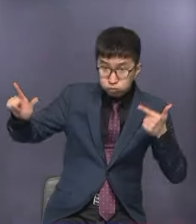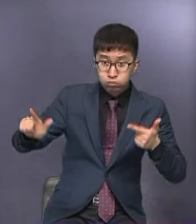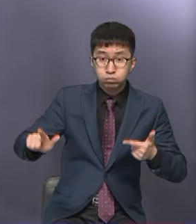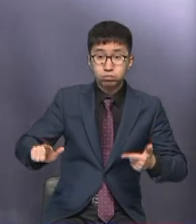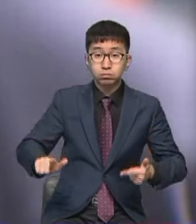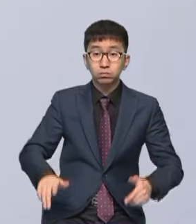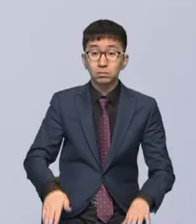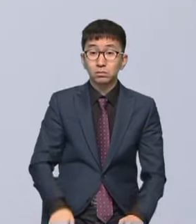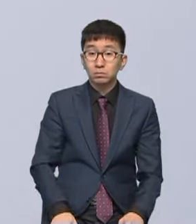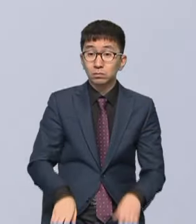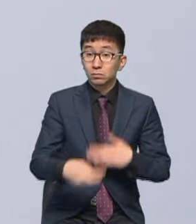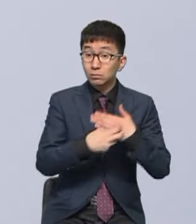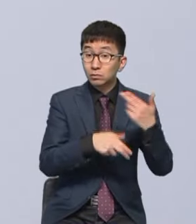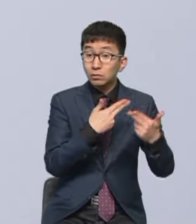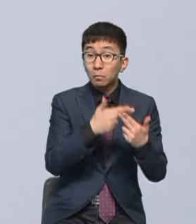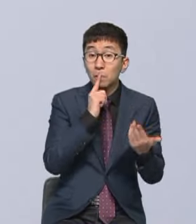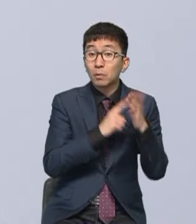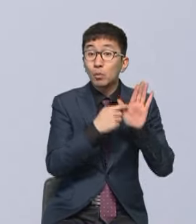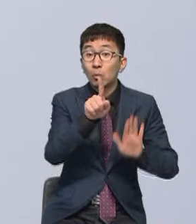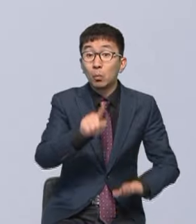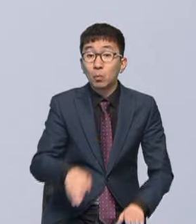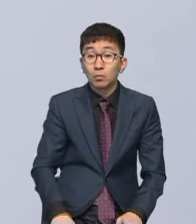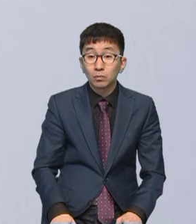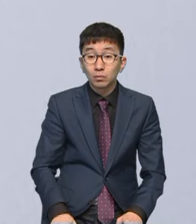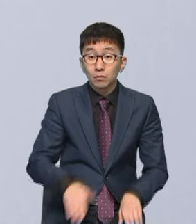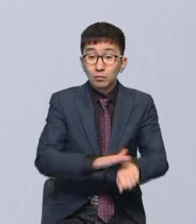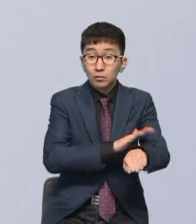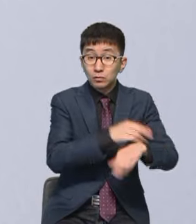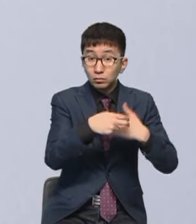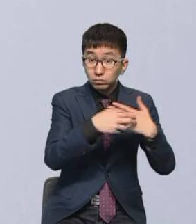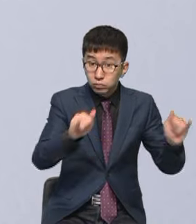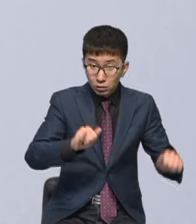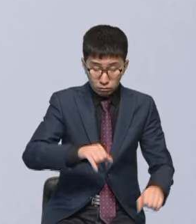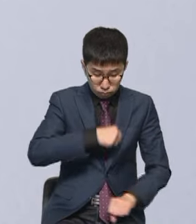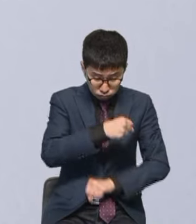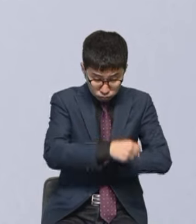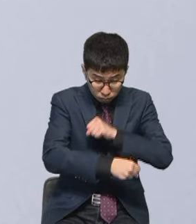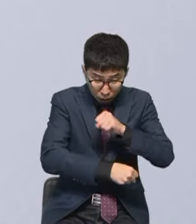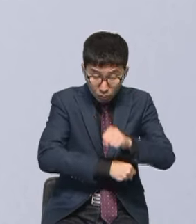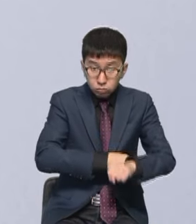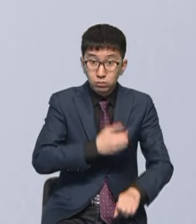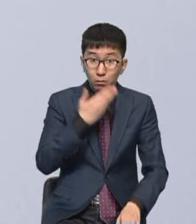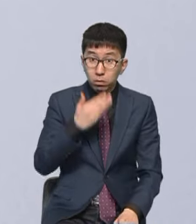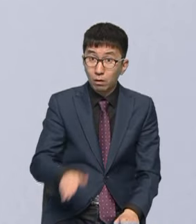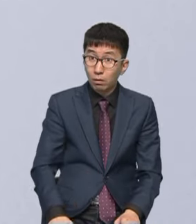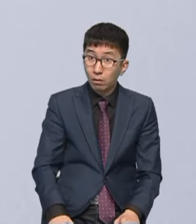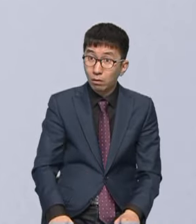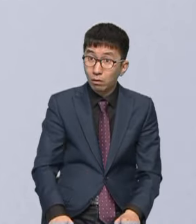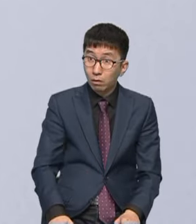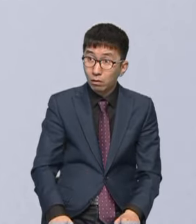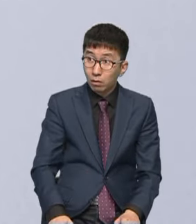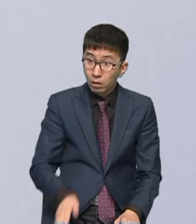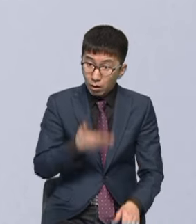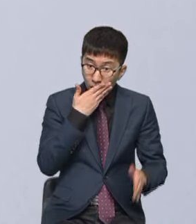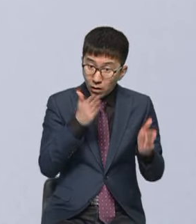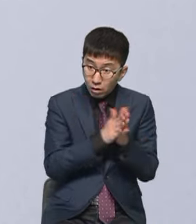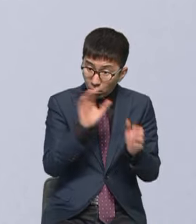의협은 오늘 성명을 통해 전공의들의 사직은 개별적인 자유 의지라며 집단행동이 아니라고 강조했습니다.